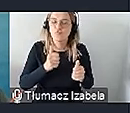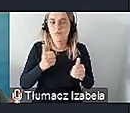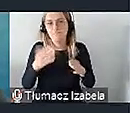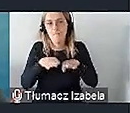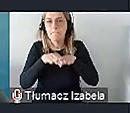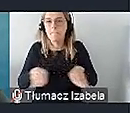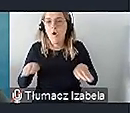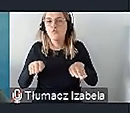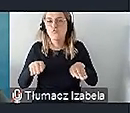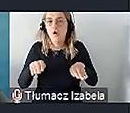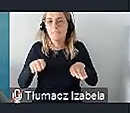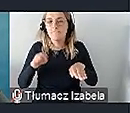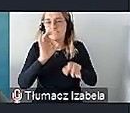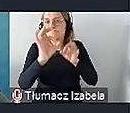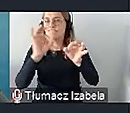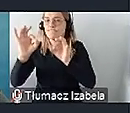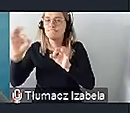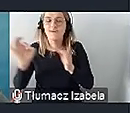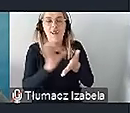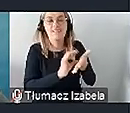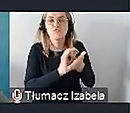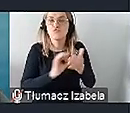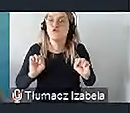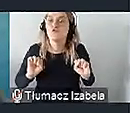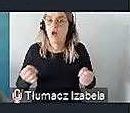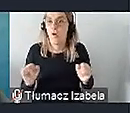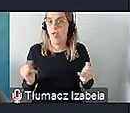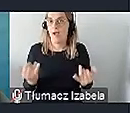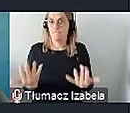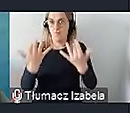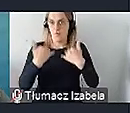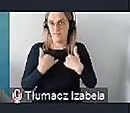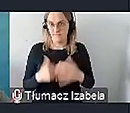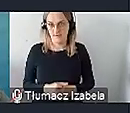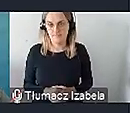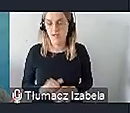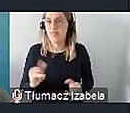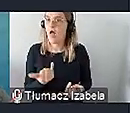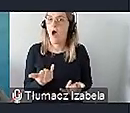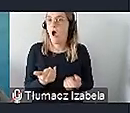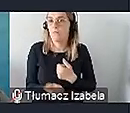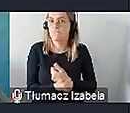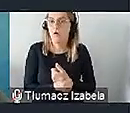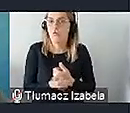Zobaczyć, jak na państwa różne rysunki, obrazy działają. Jak sprawiają, że może łatwiej się skupić